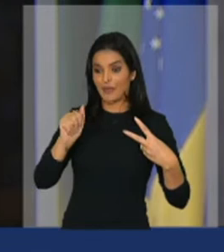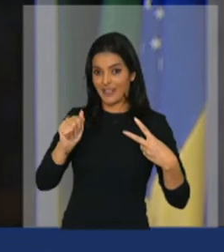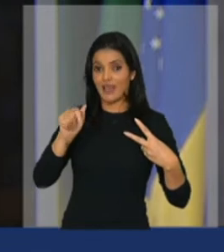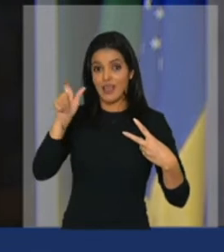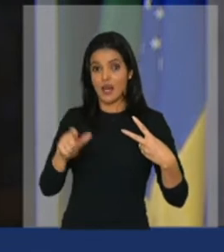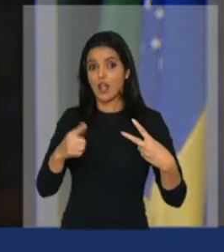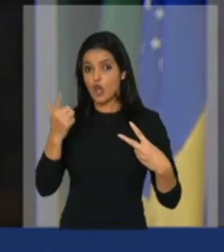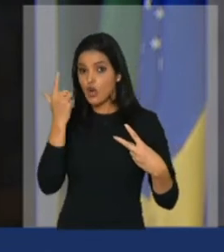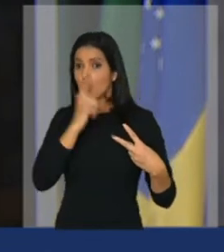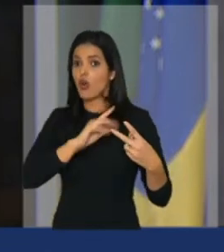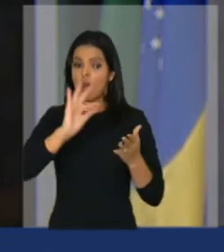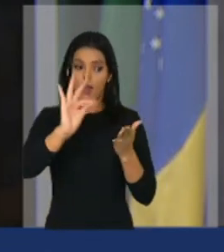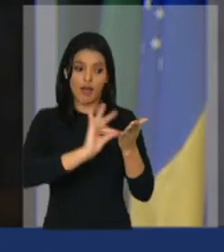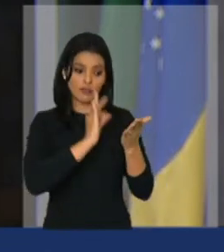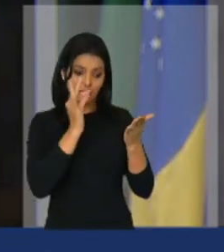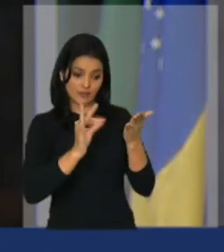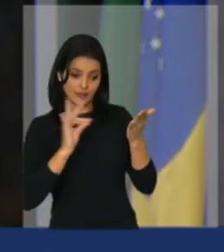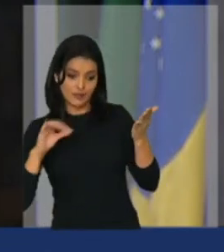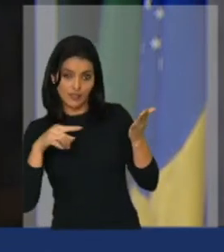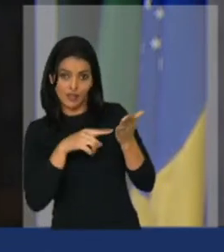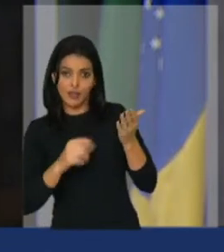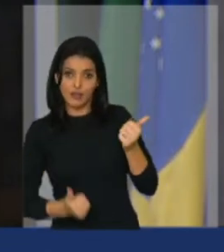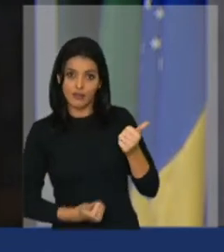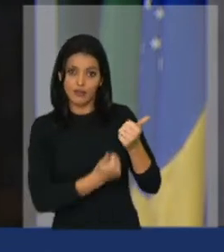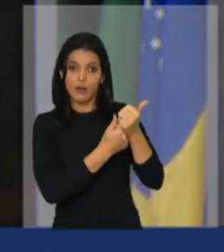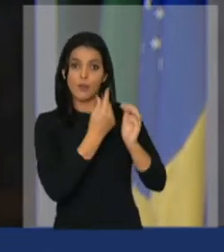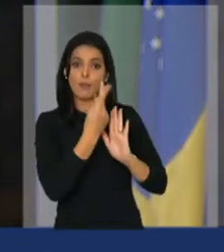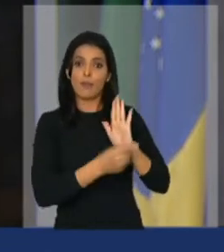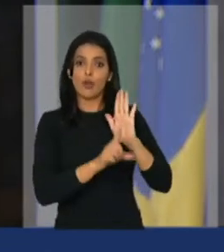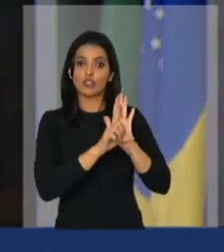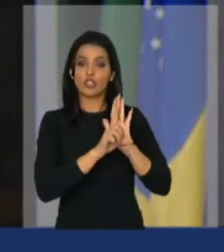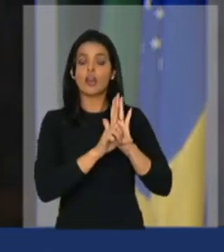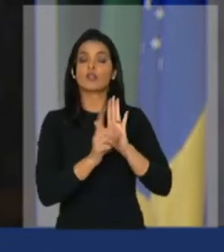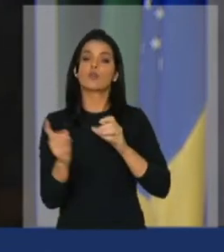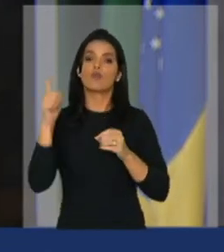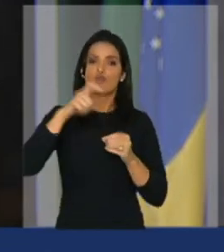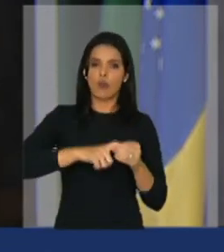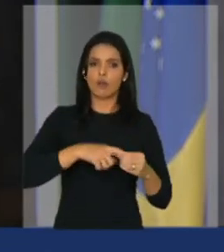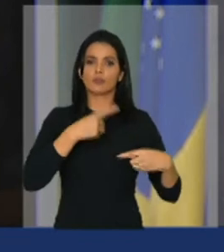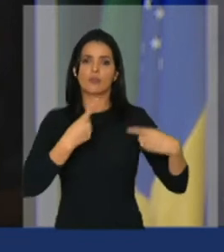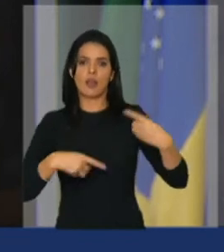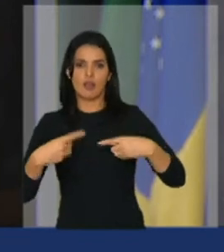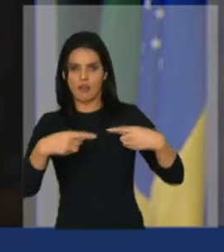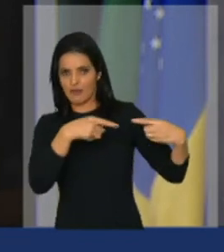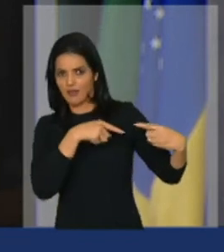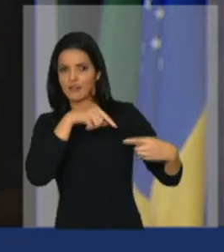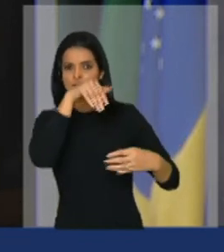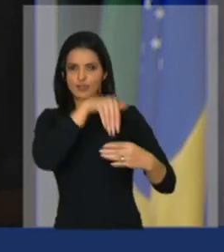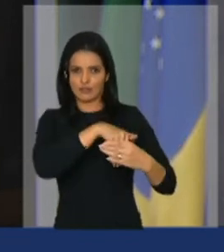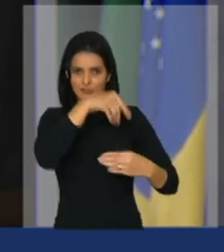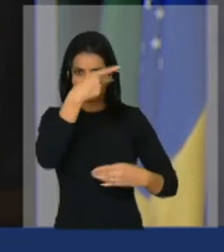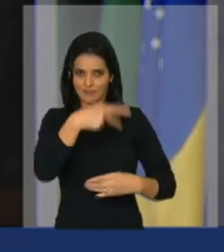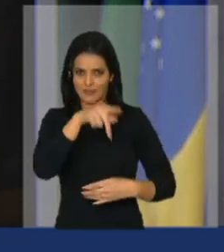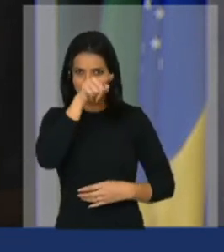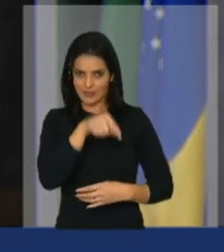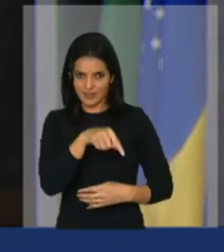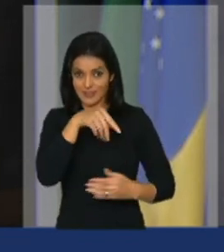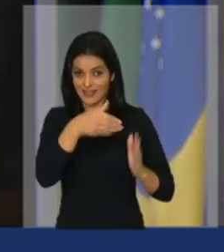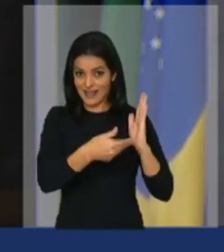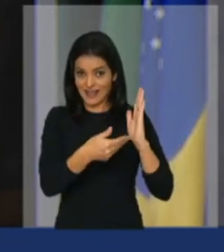ASSINATURAS NECESSÁRIAS PARA QUE ESTE PROJETO DE EMENDA A CONSTITUCIONAL ANDASSE DENTRO DA CÂMARA DOS DEPUTADOS, E